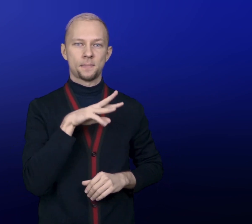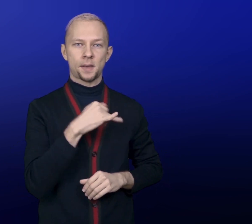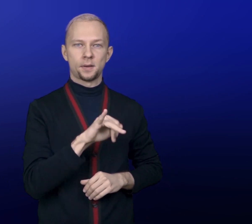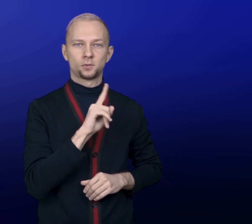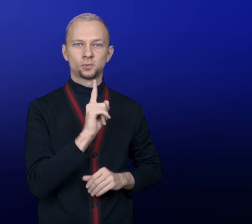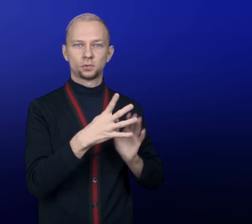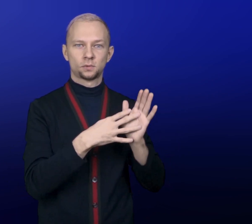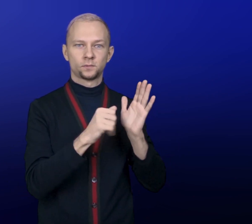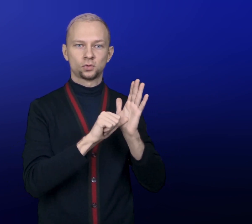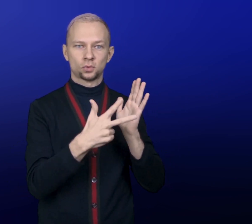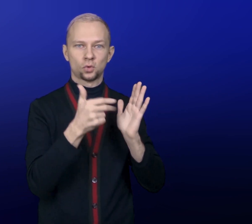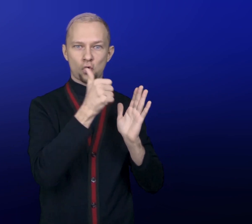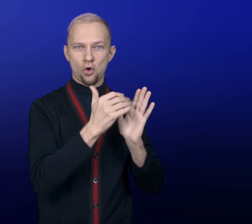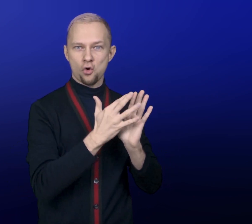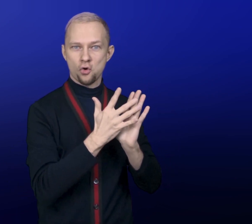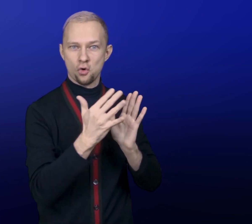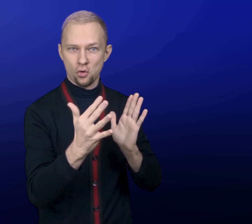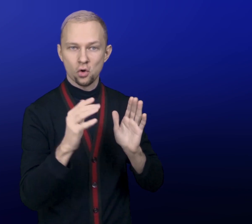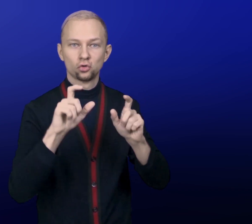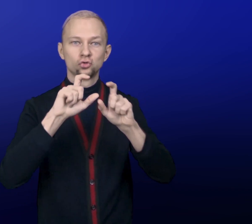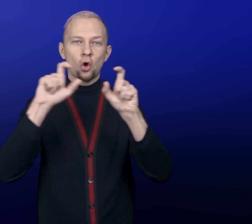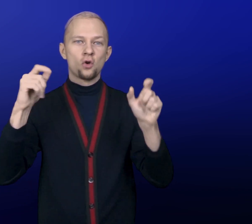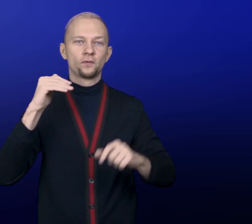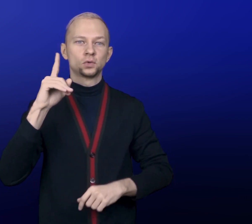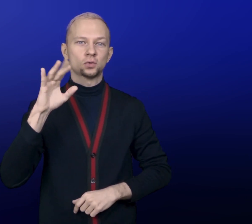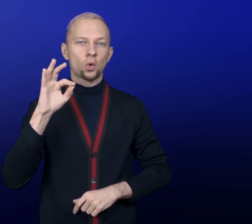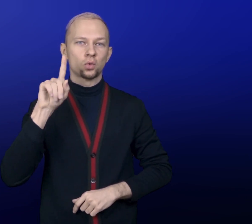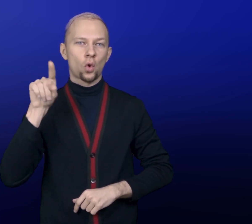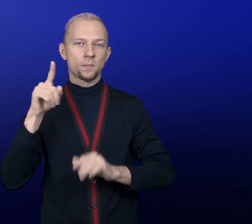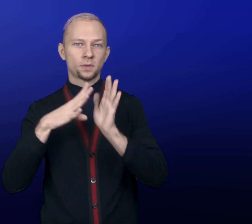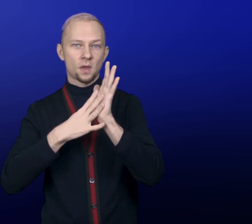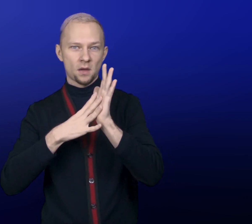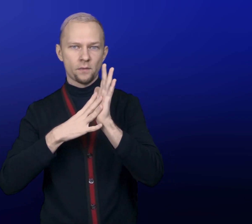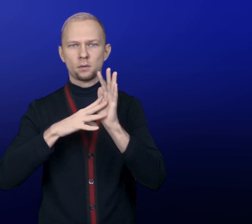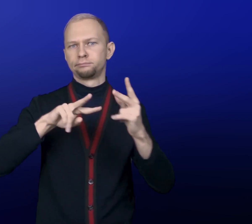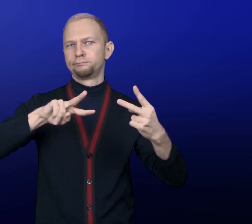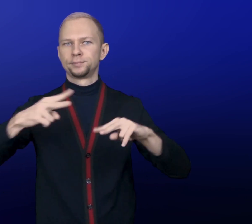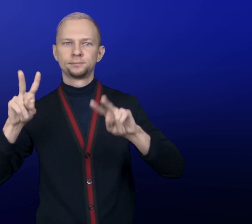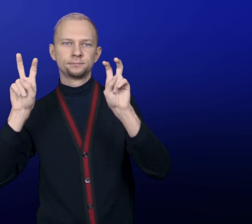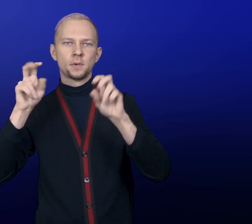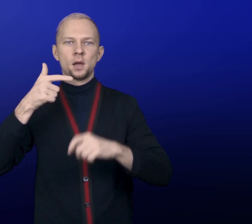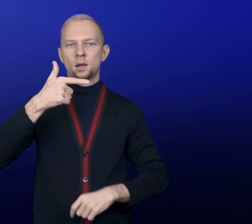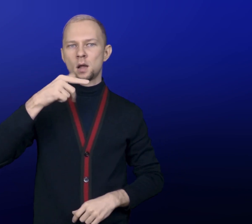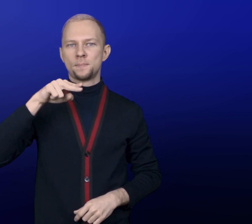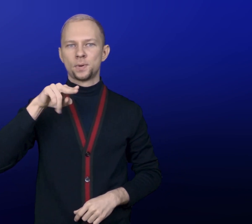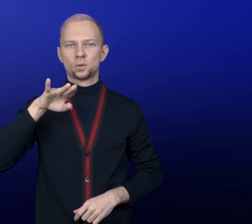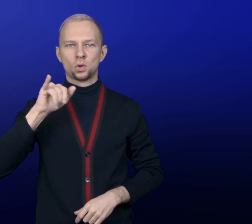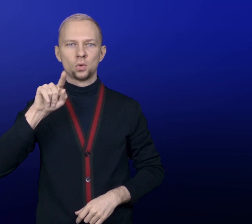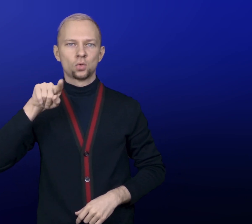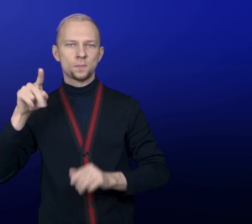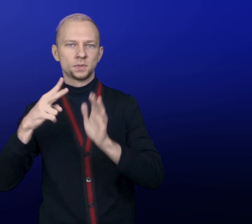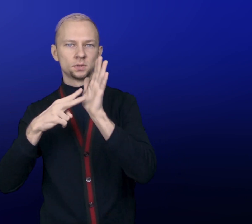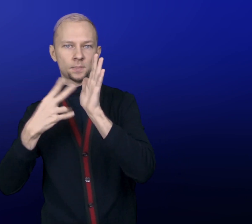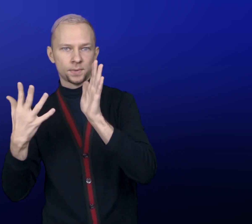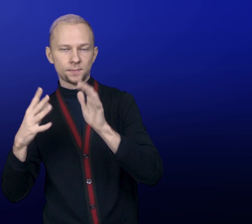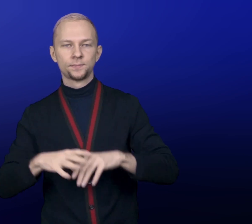С мая 1963 года школа ФЗО № 9 преобразована в ГПТУ № 75.